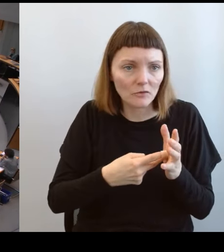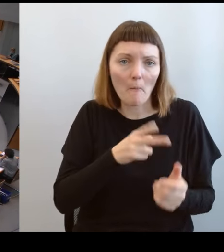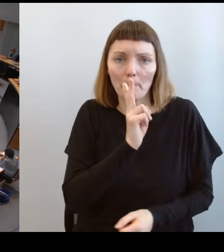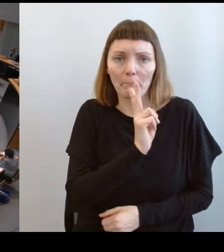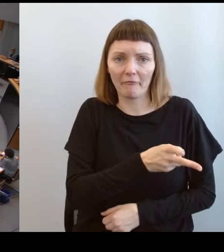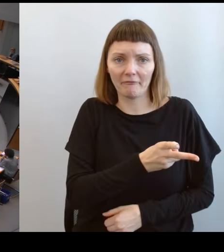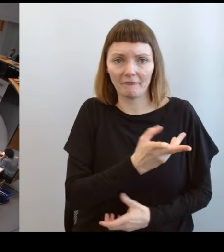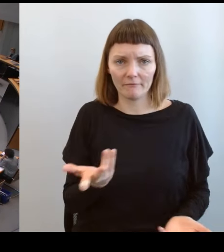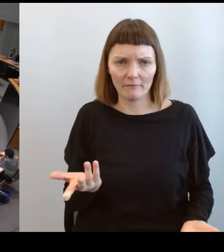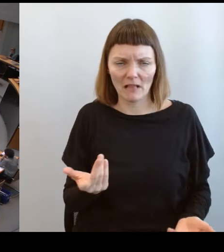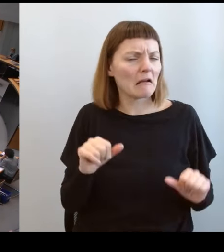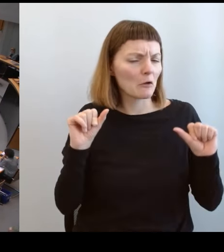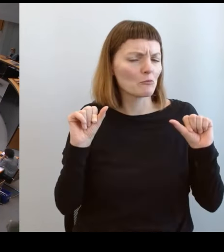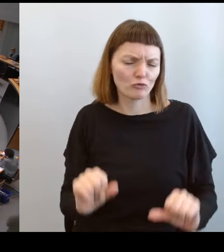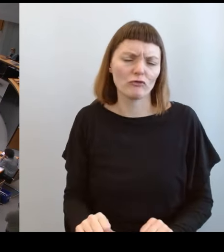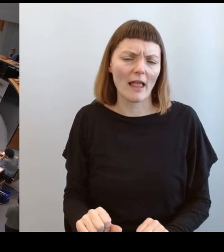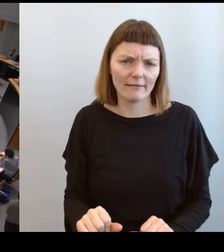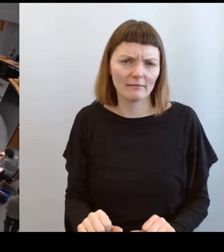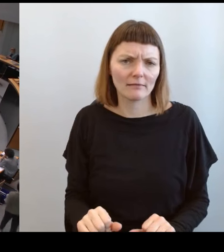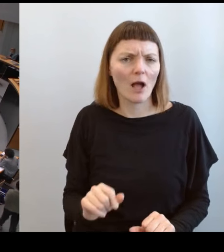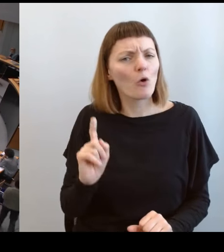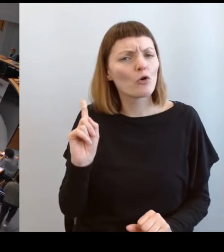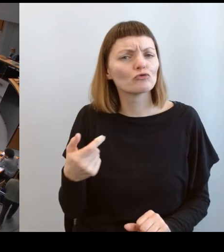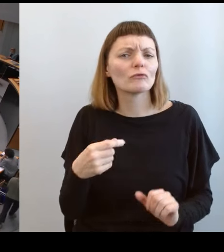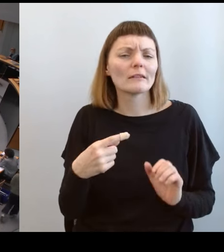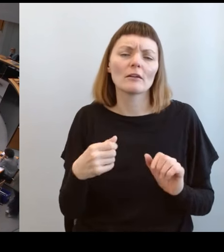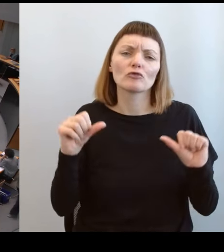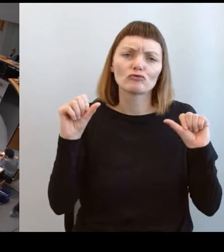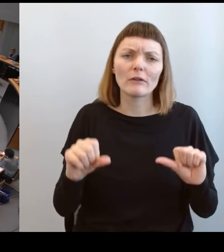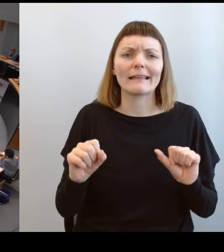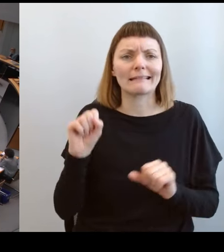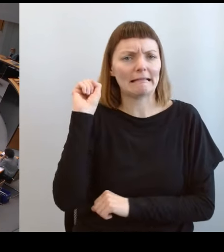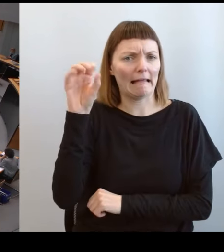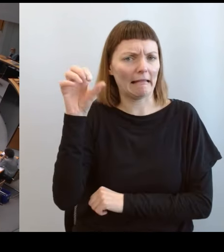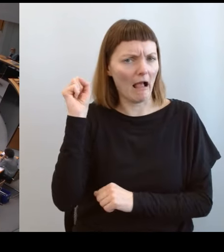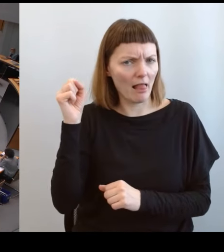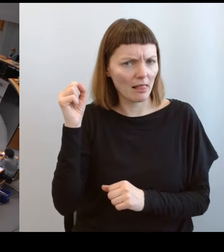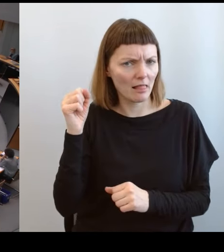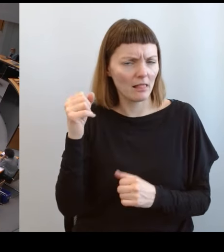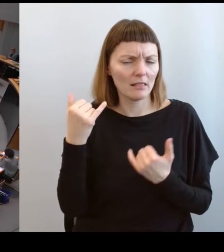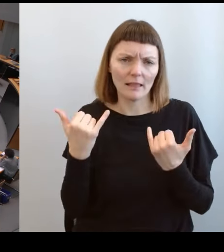in der jetzigen Situation. Und deswegen kann ich nur noch mal darauf hinweisen und daran appellieren: Lassen Sie uns das